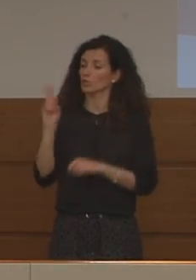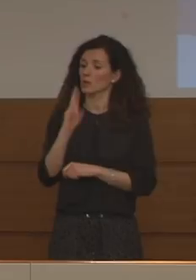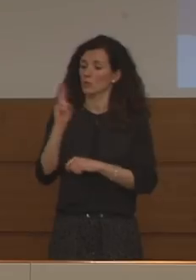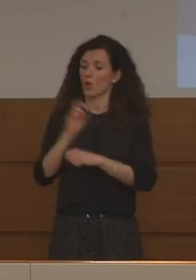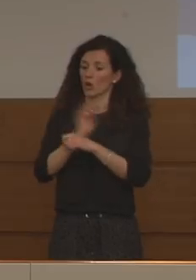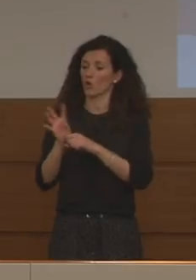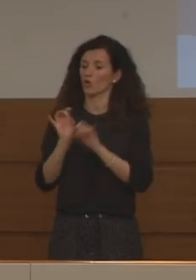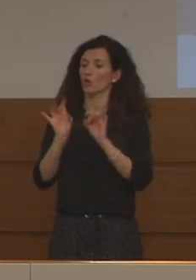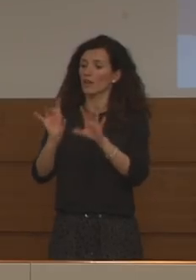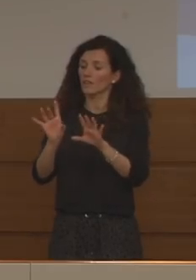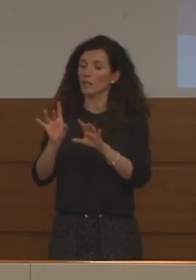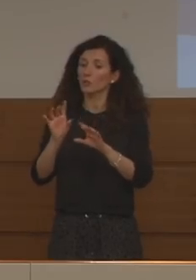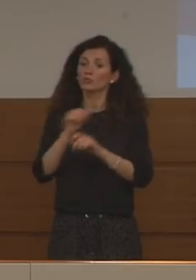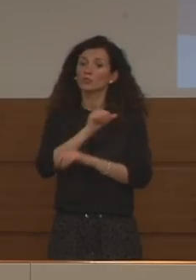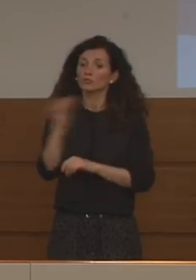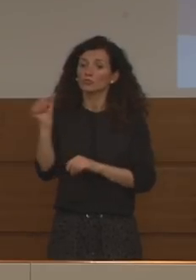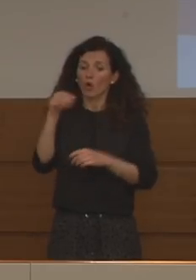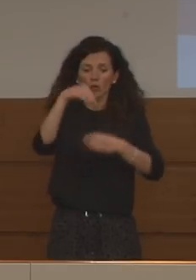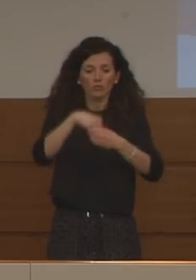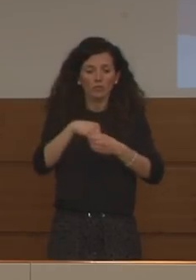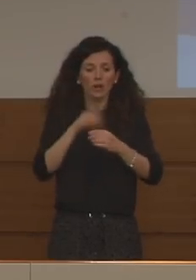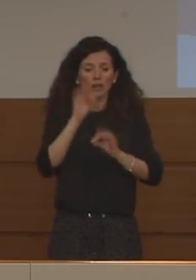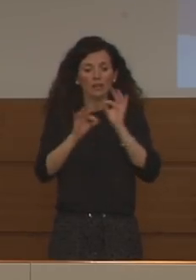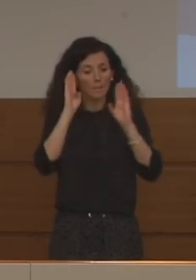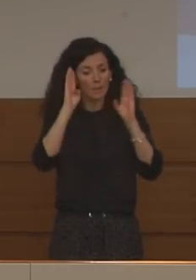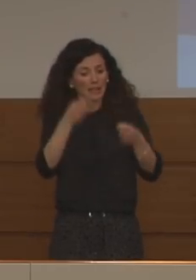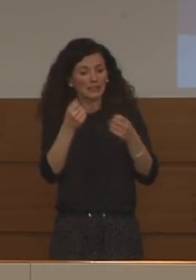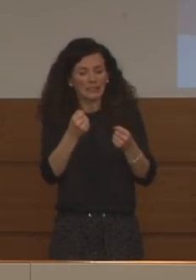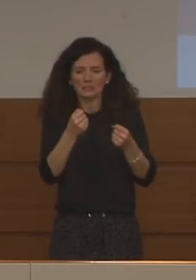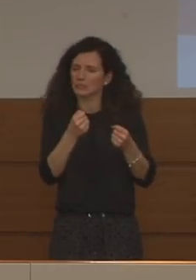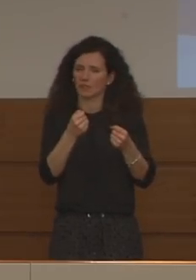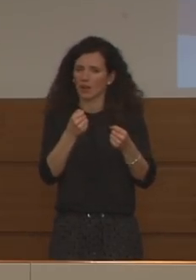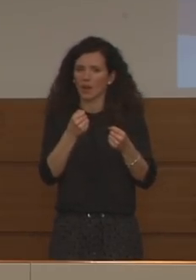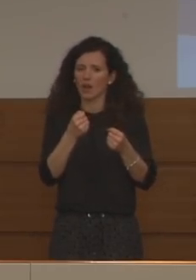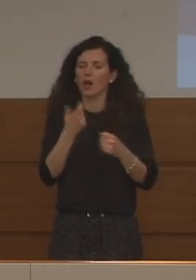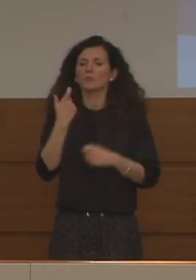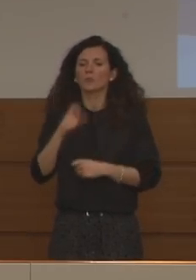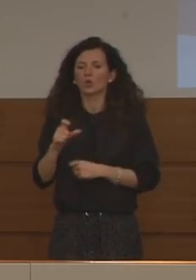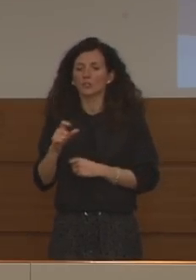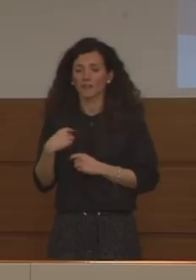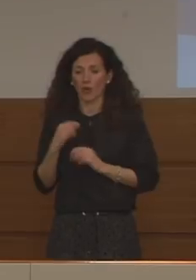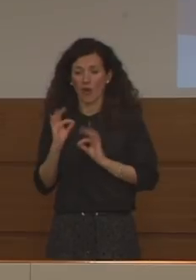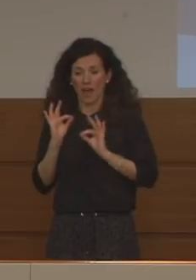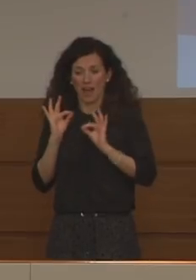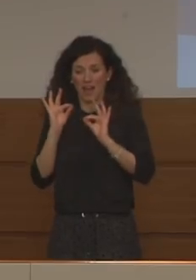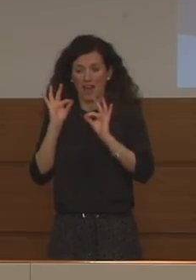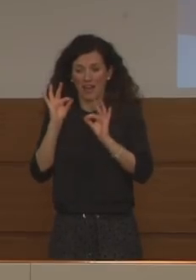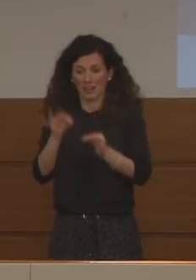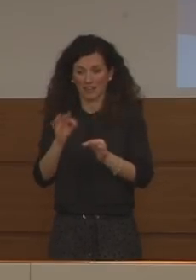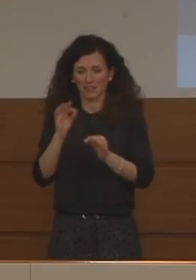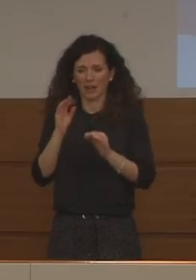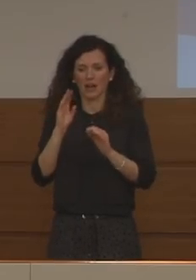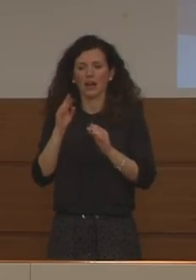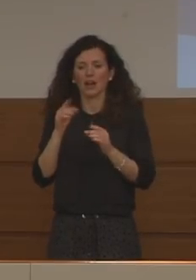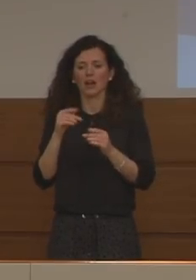intensiva, ma anche perché non riescono ad arrivare in terapia intensiva e la